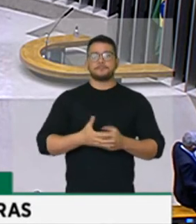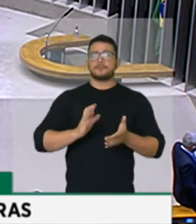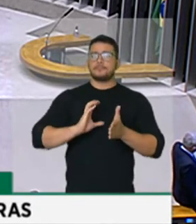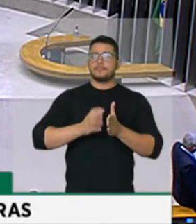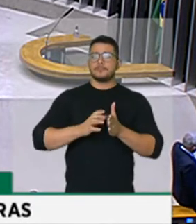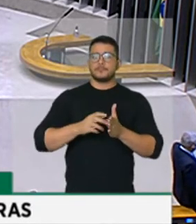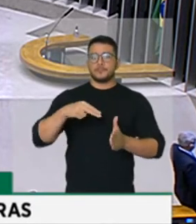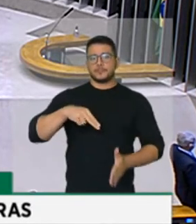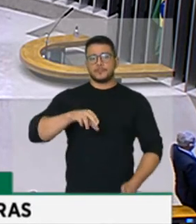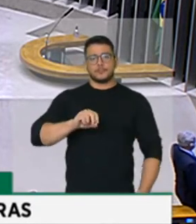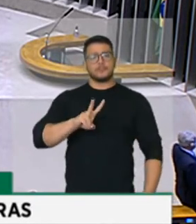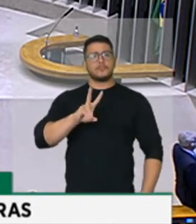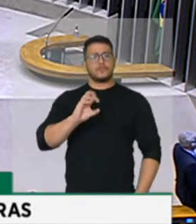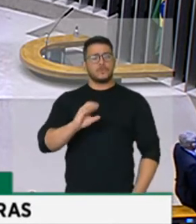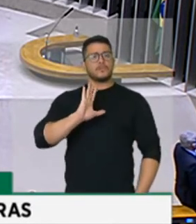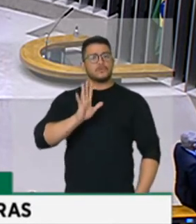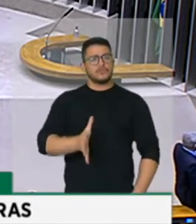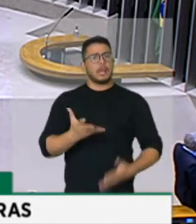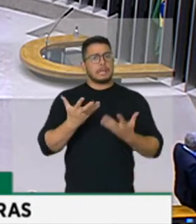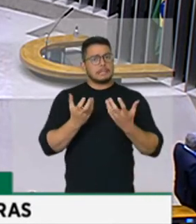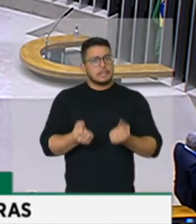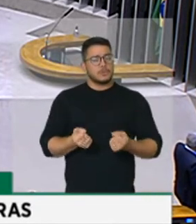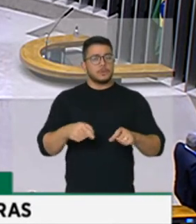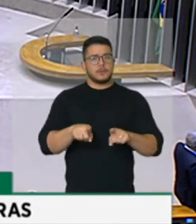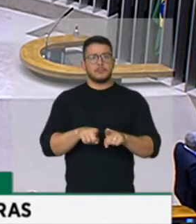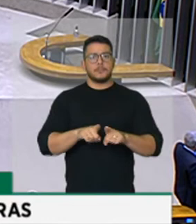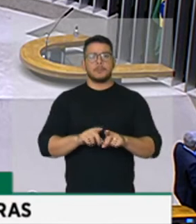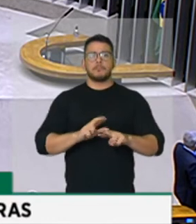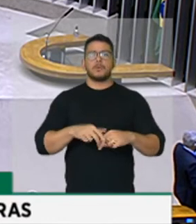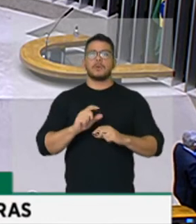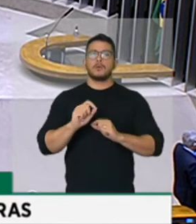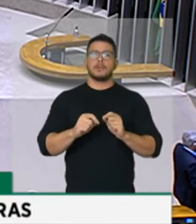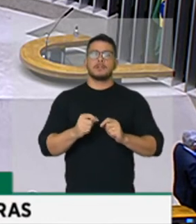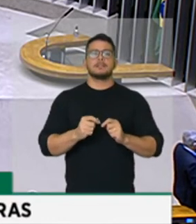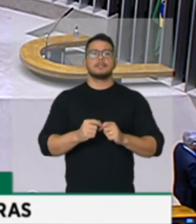AMÉRICA LATINA E QUE AINDA NÃO FOI FALADO, MAS A VERDADE É QUE O AUMENTO DO PREÇO DAS